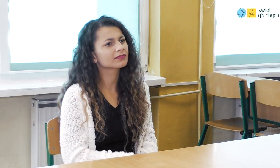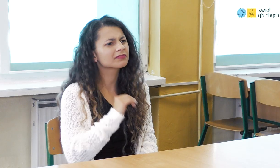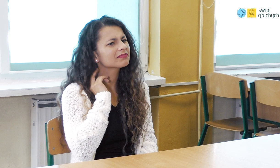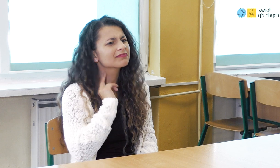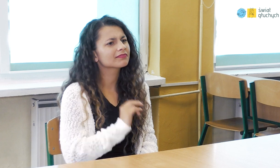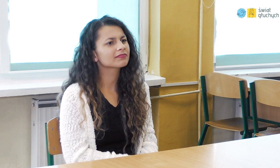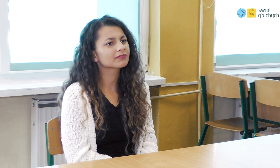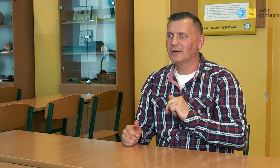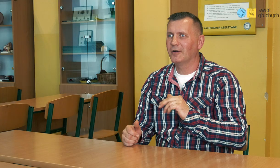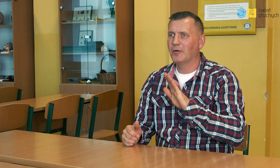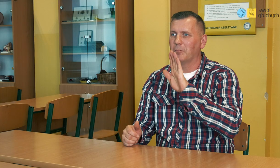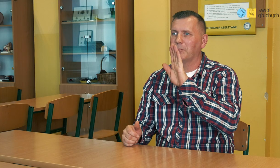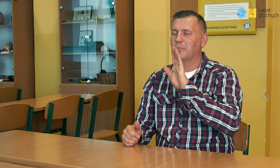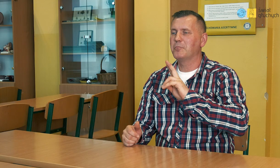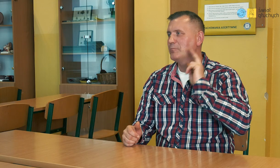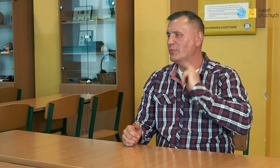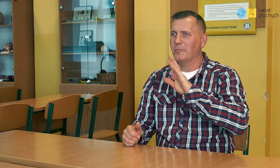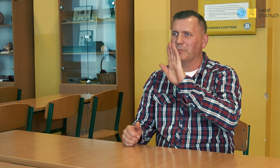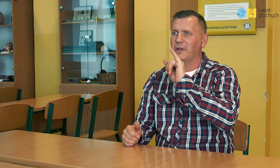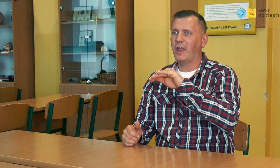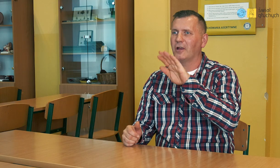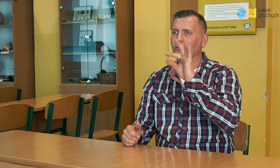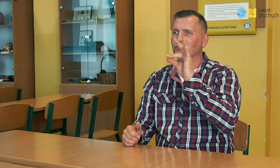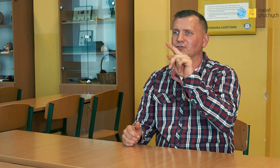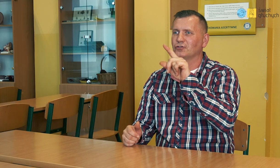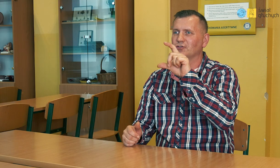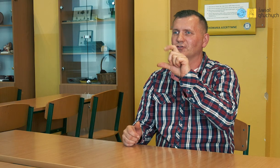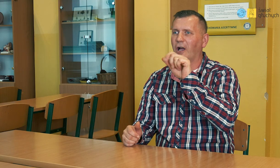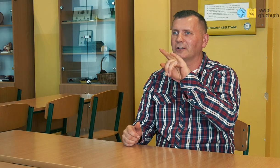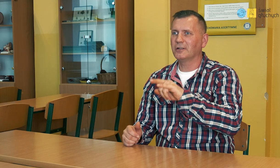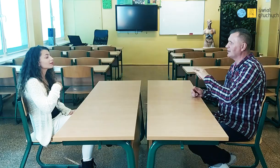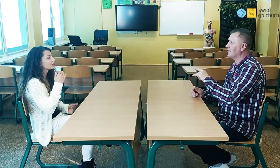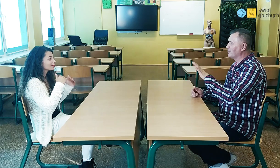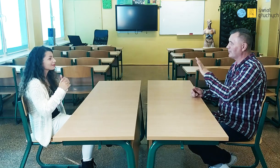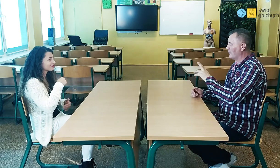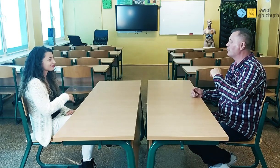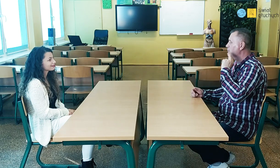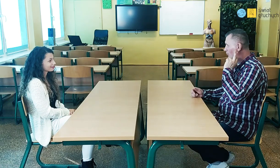Aaaa, w góry.